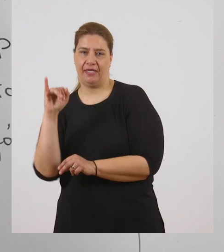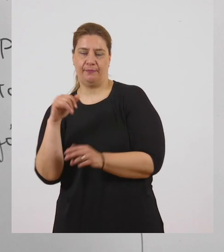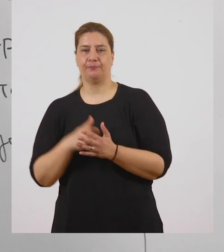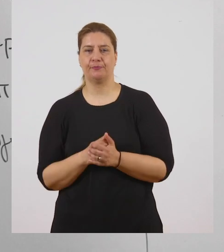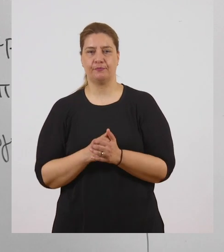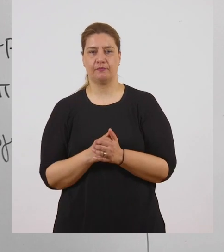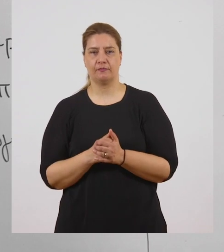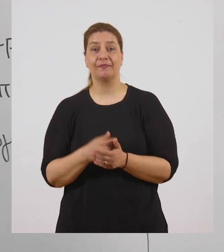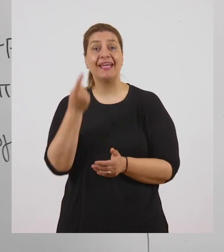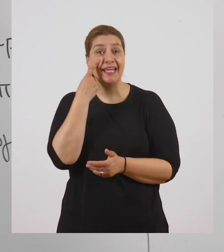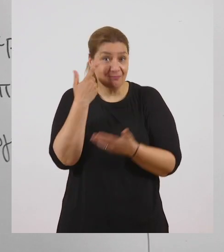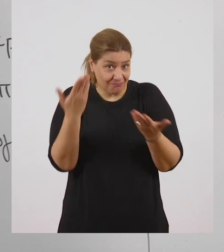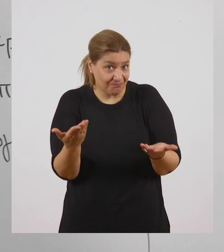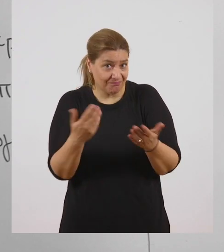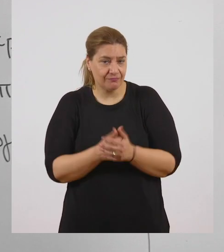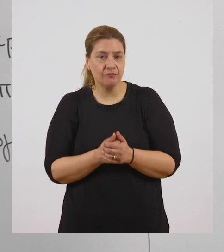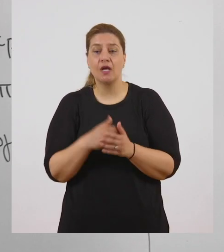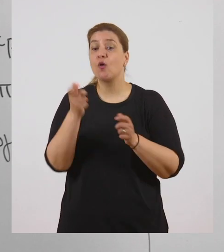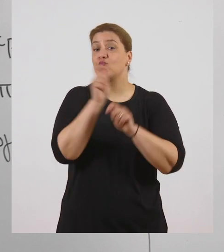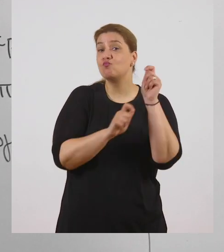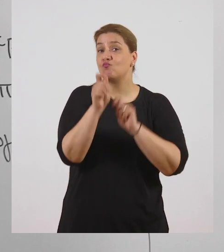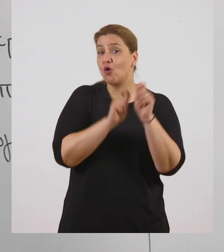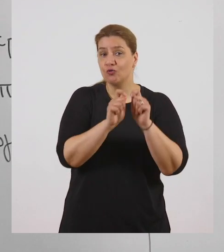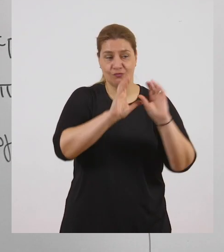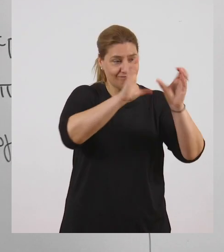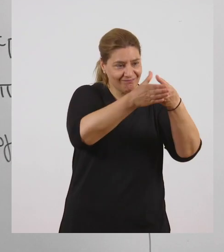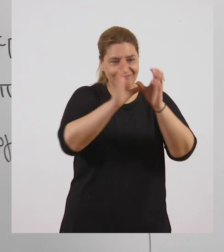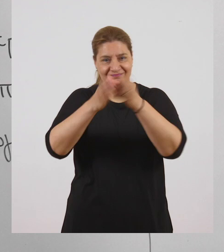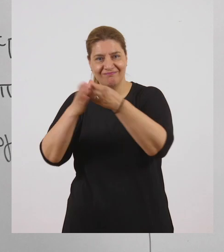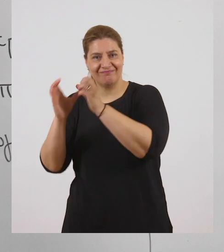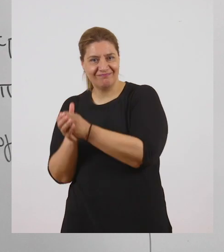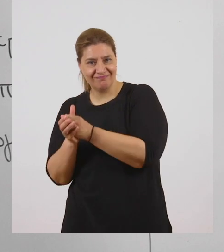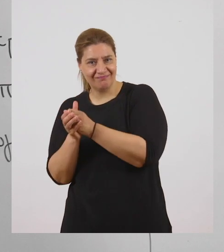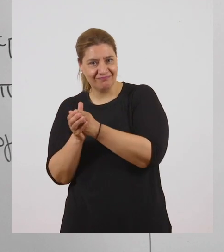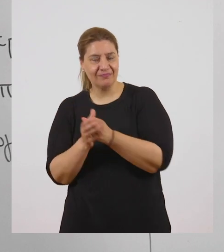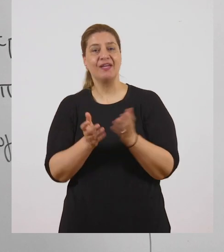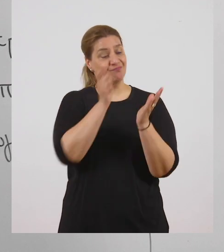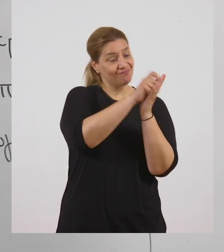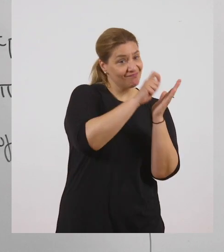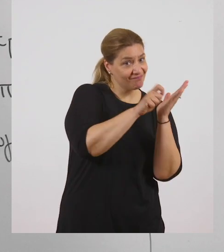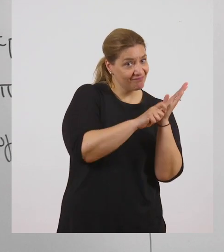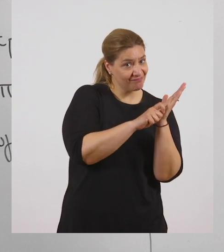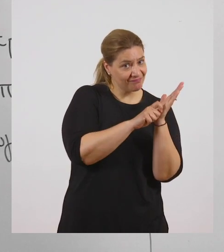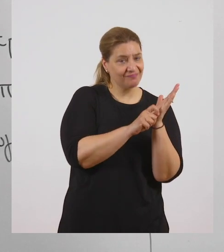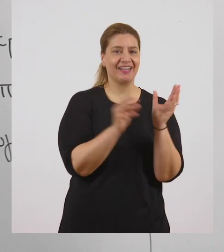Είδαμε, παιδιά, πώς δημιουργούμε μία οικογένεια λέξεων, μέσα από την παραγωγή και τη σύνθεση.